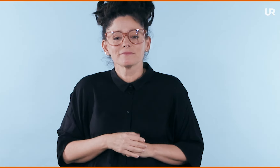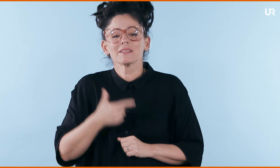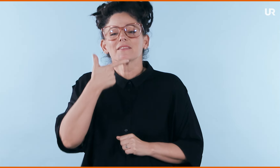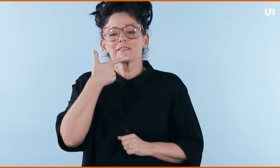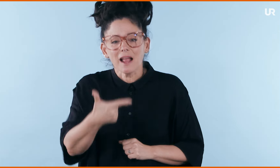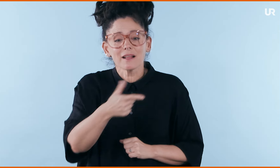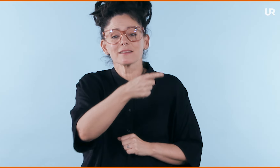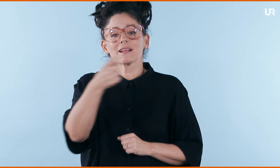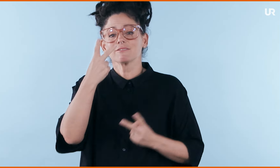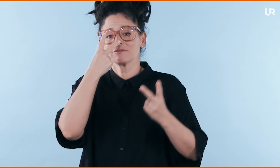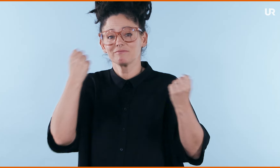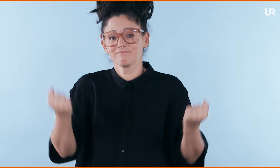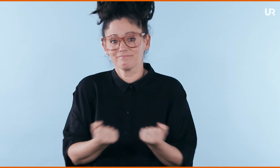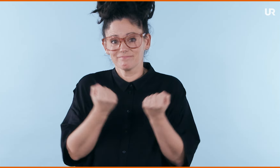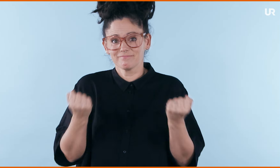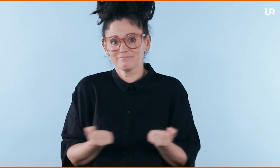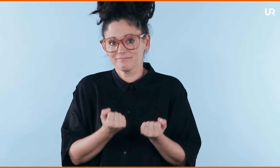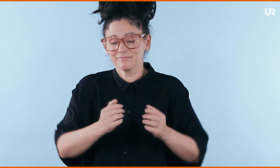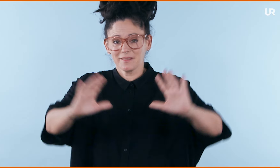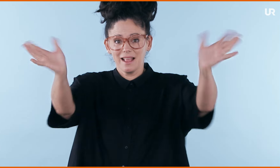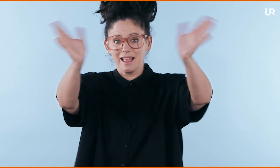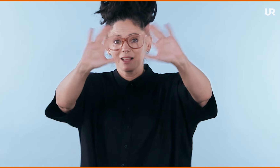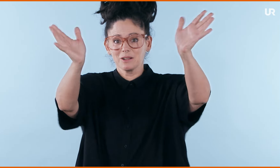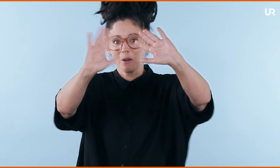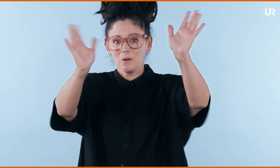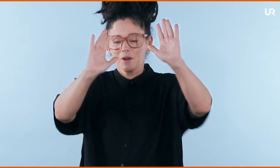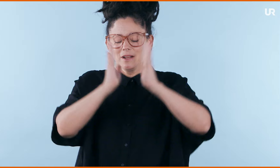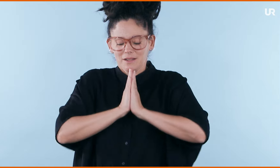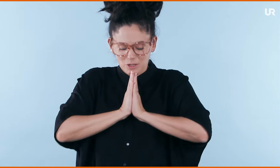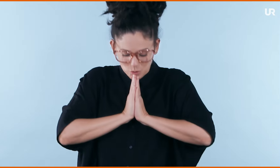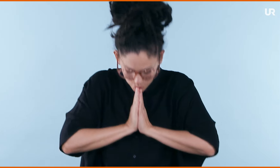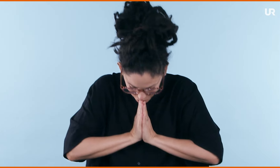Tack för att ni tittade! Hej då!